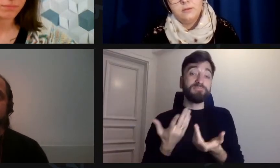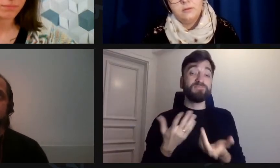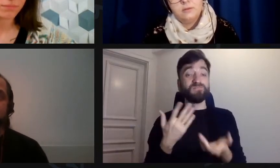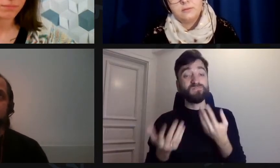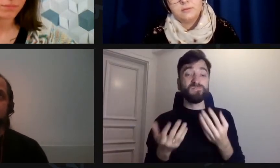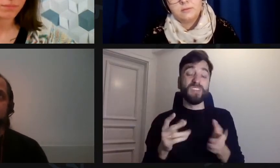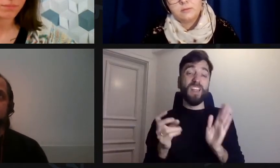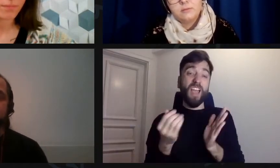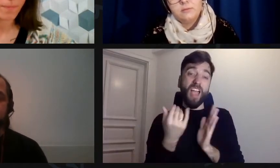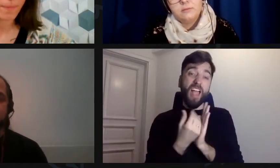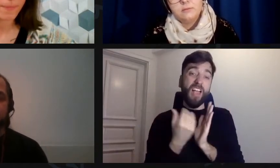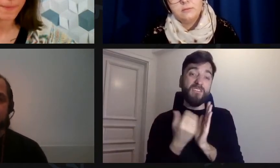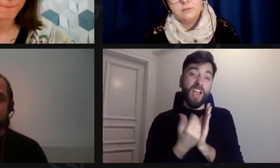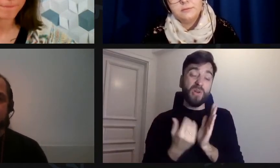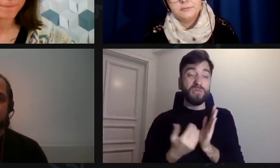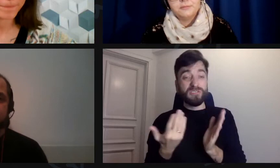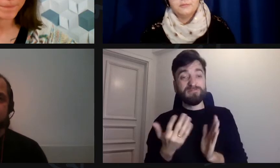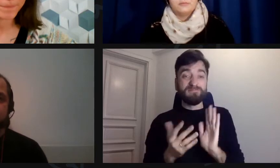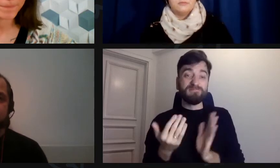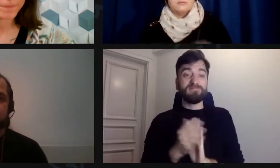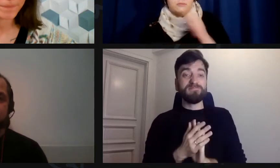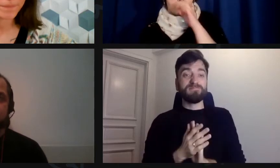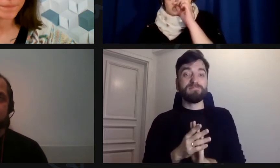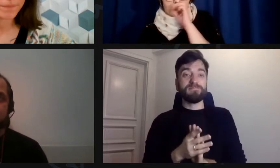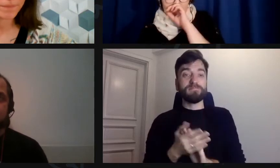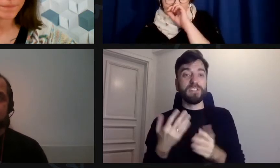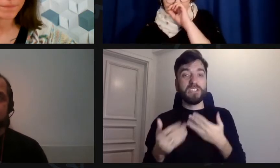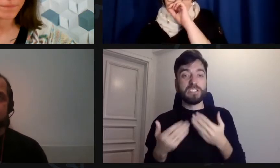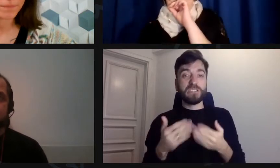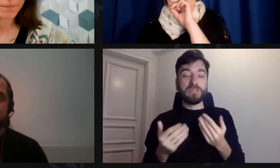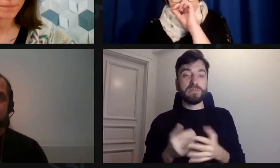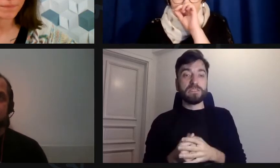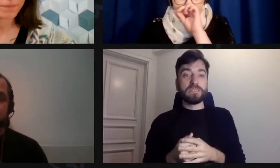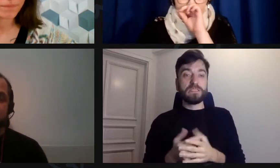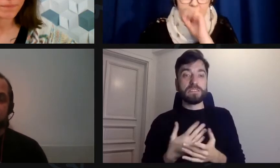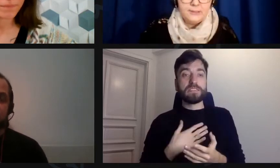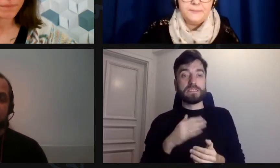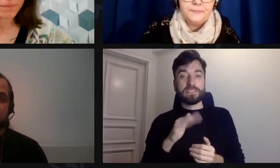w zakresie pracy z dziećmi i takich warsztatów to są one okej,